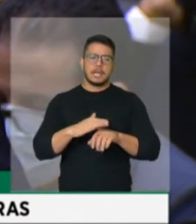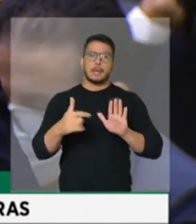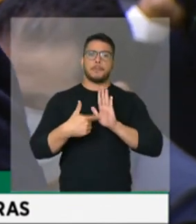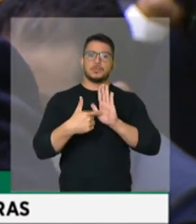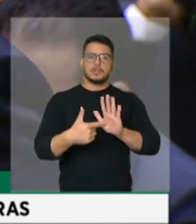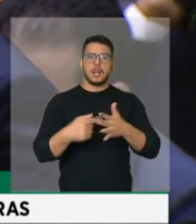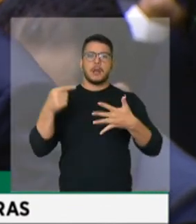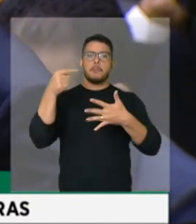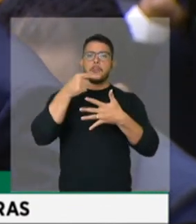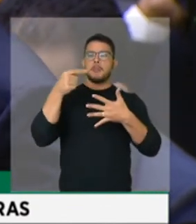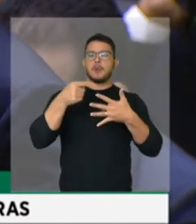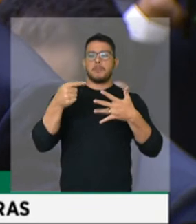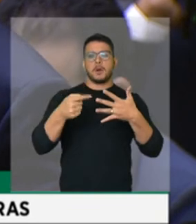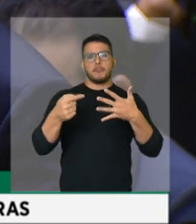TRADUZIDOS CONFORME A VONTADE DA MAIORIA SOB PENA DE QUE